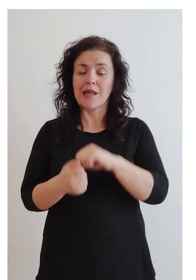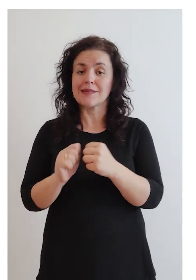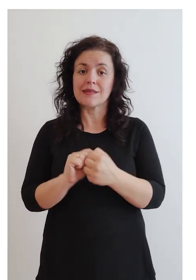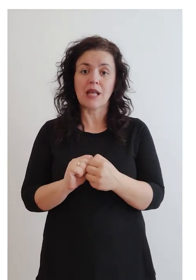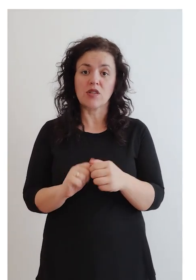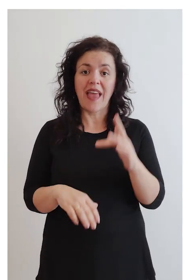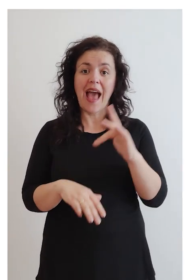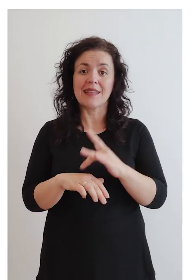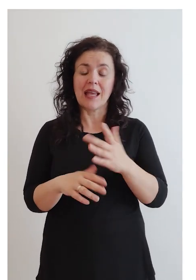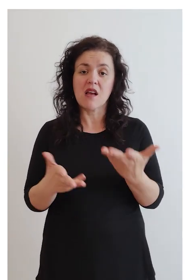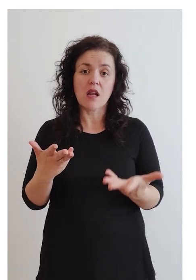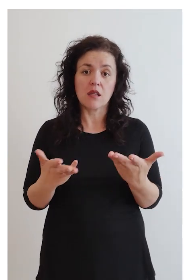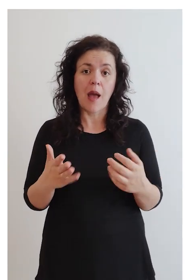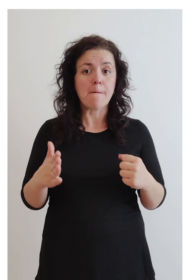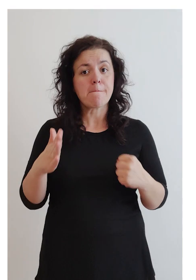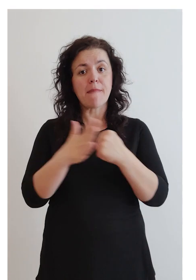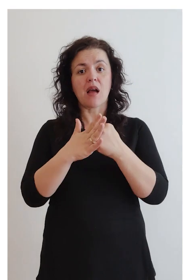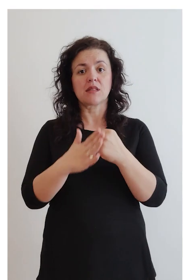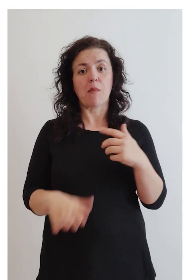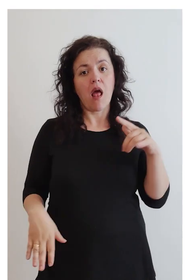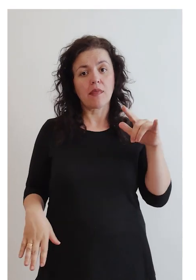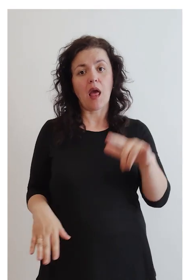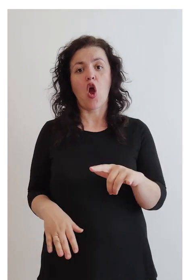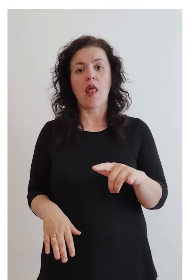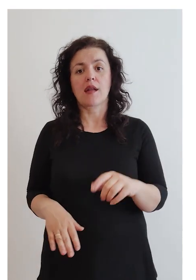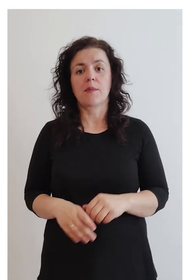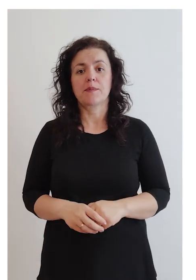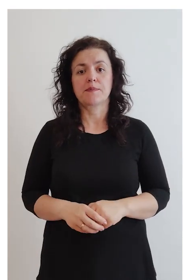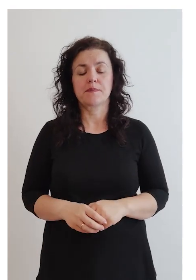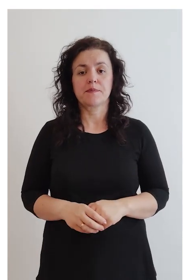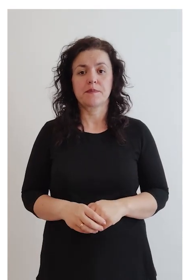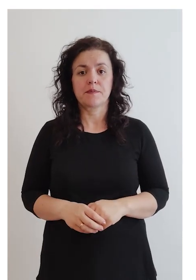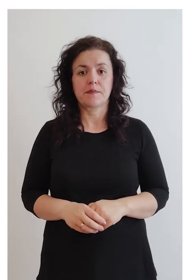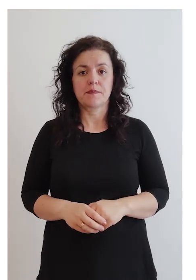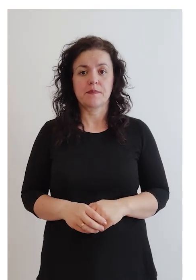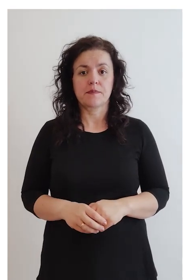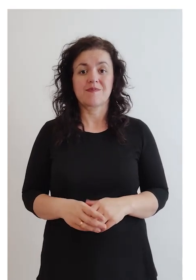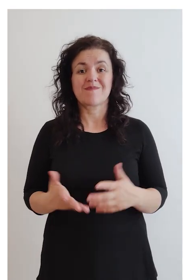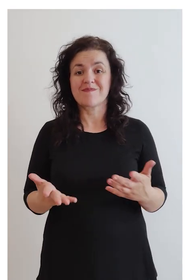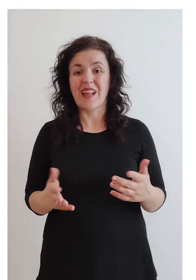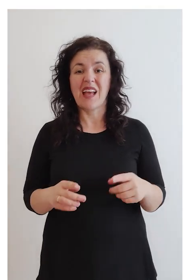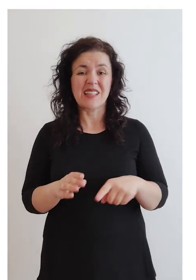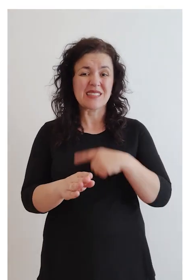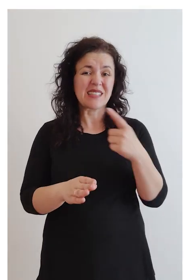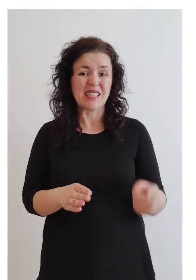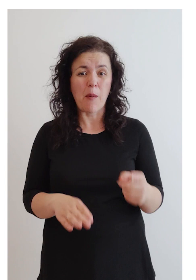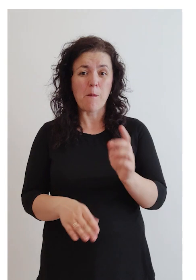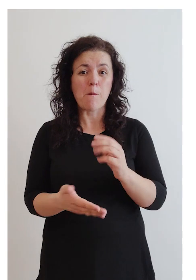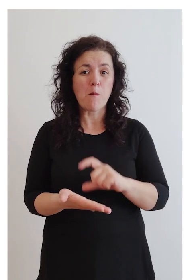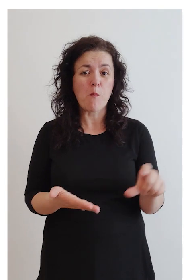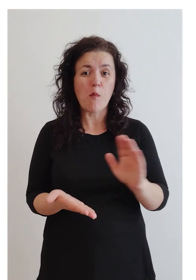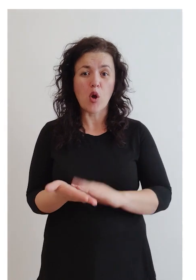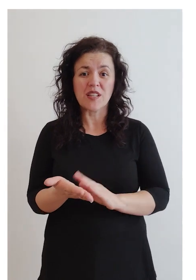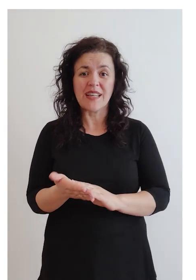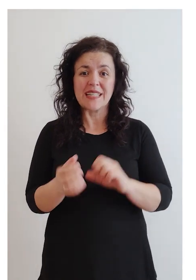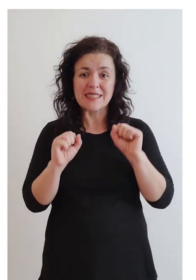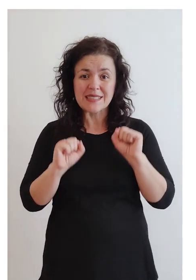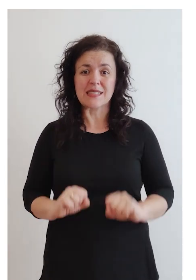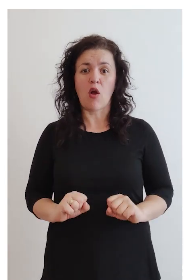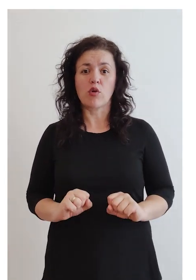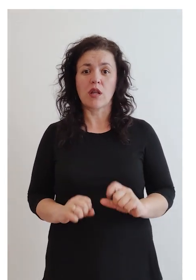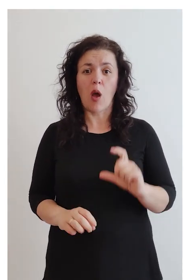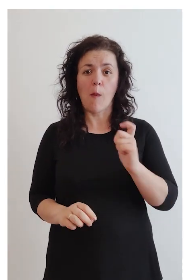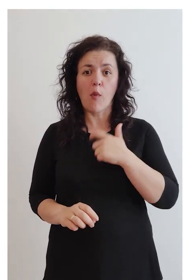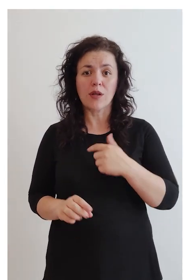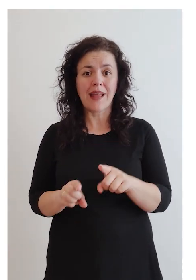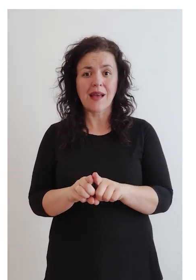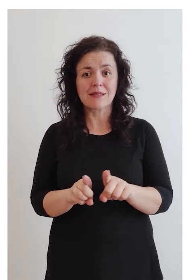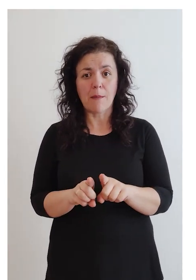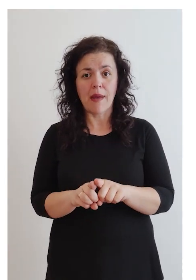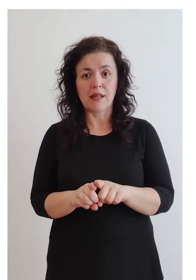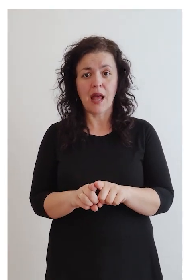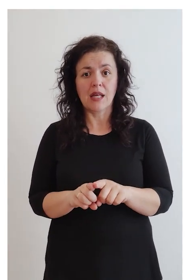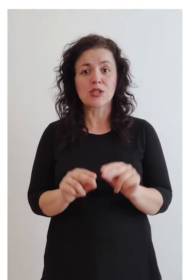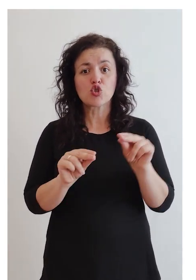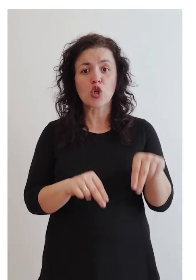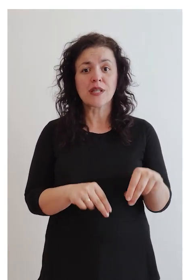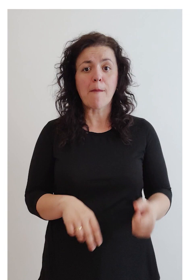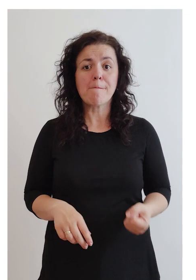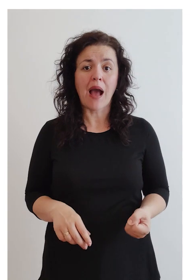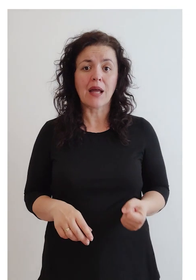Întârzierile din motive de securitate pot determina de asemenea sosirea bagajelor cu un zbor mai târziu decât cel cu care ajunge proprietarul lor